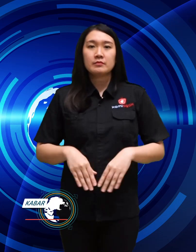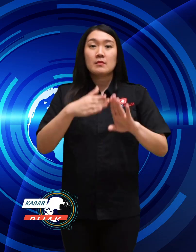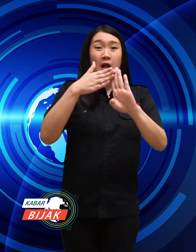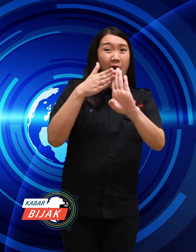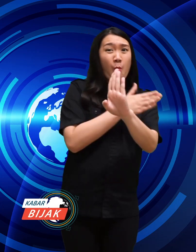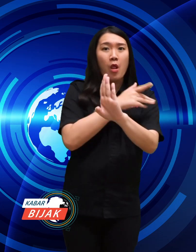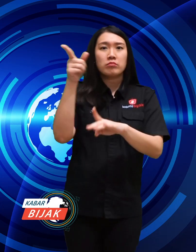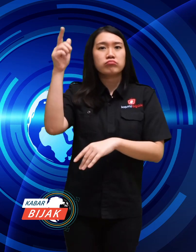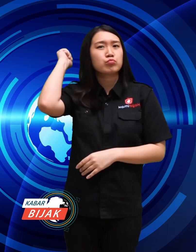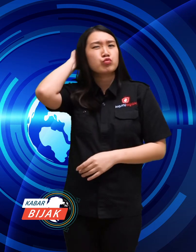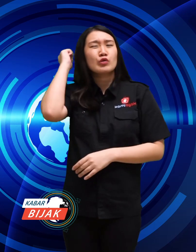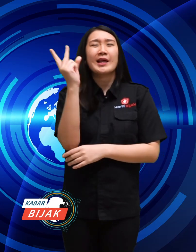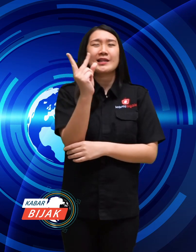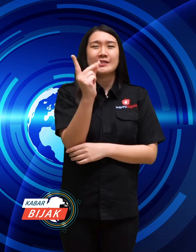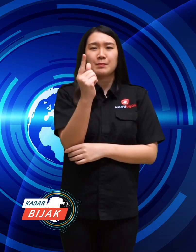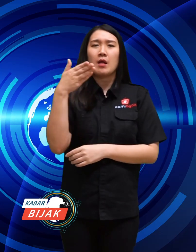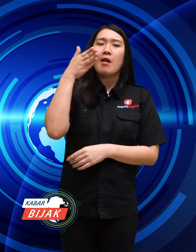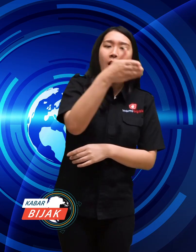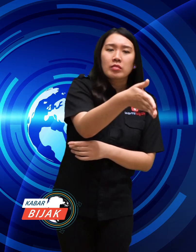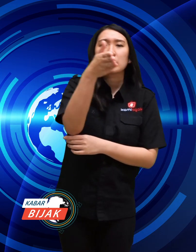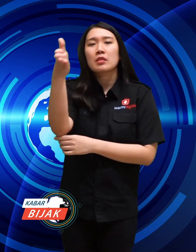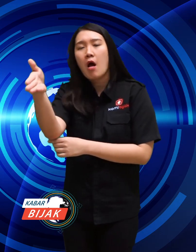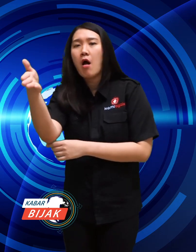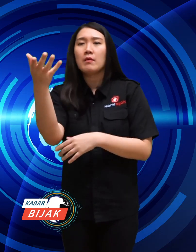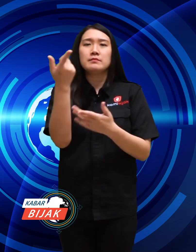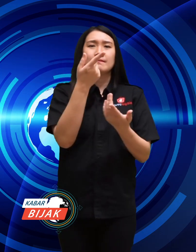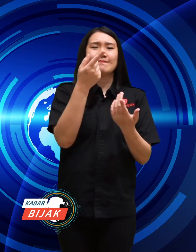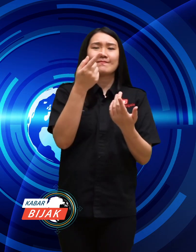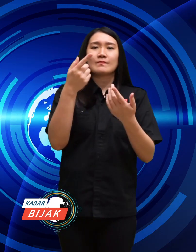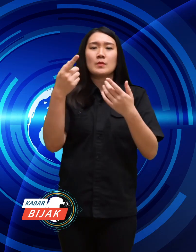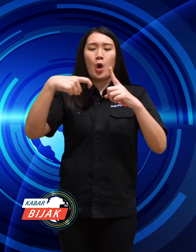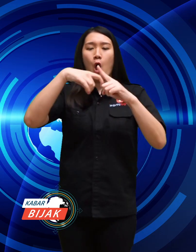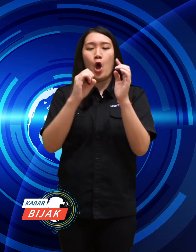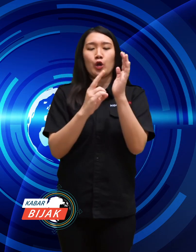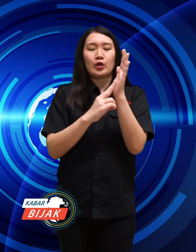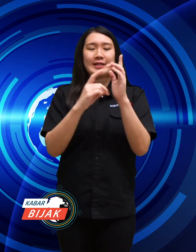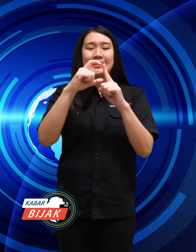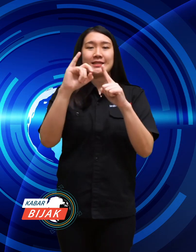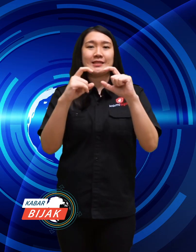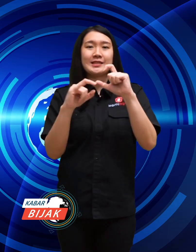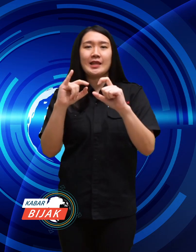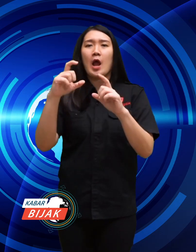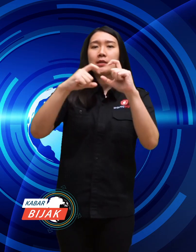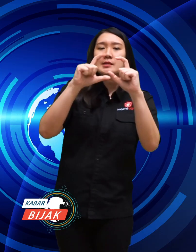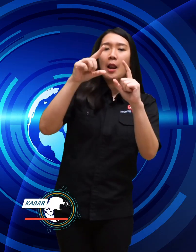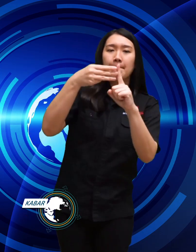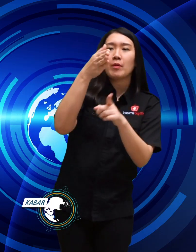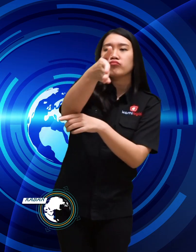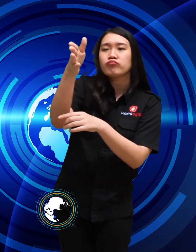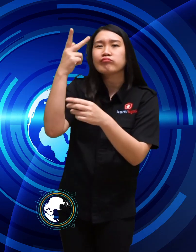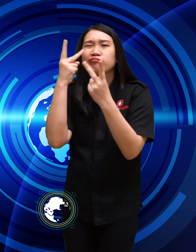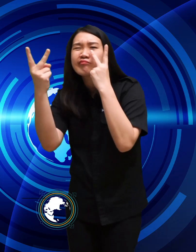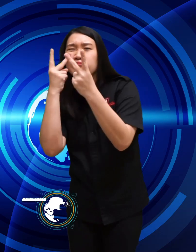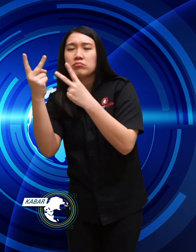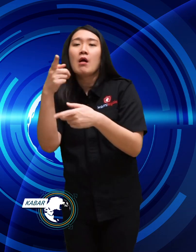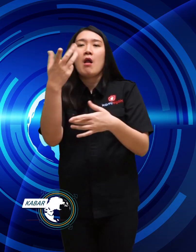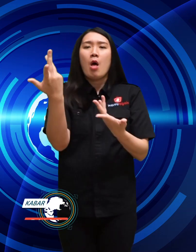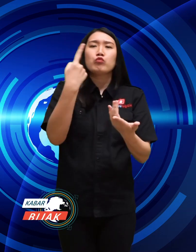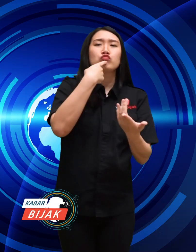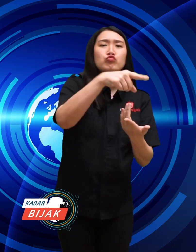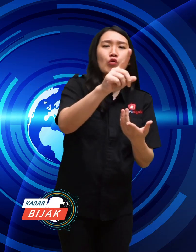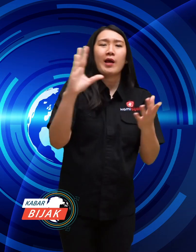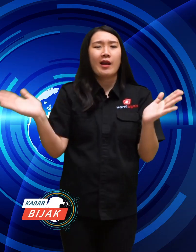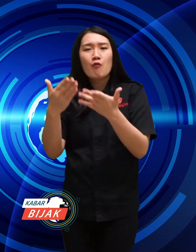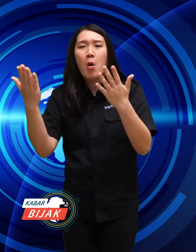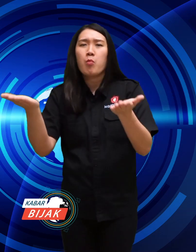Awalnya Bu Risma datang melihat kondisi SLB itu, lalu menyuruh agar direnovasi